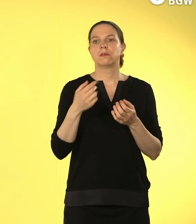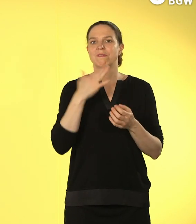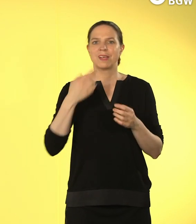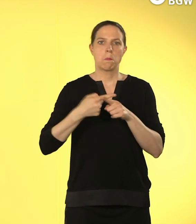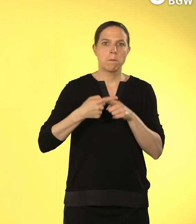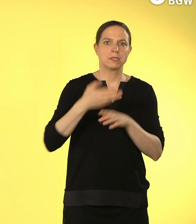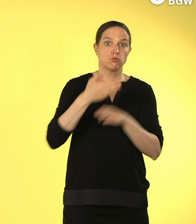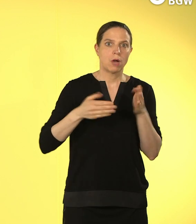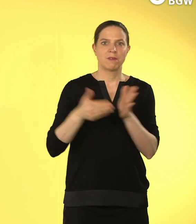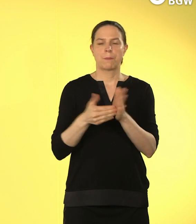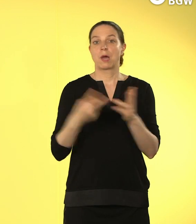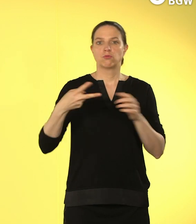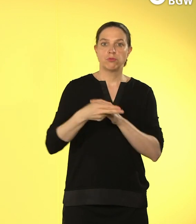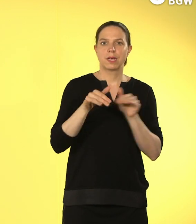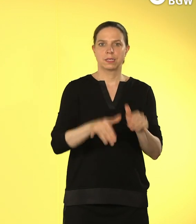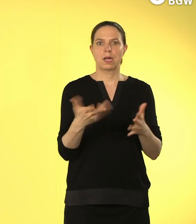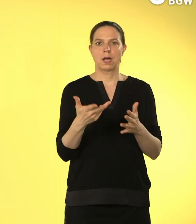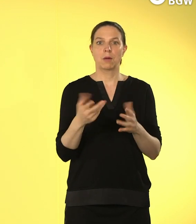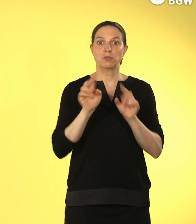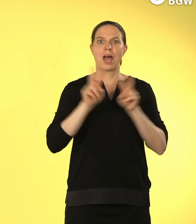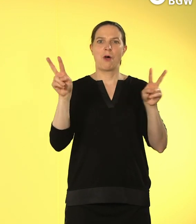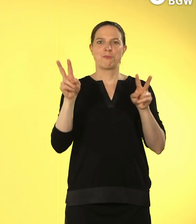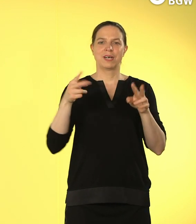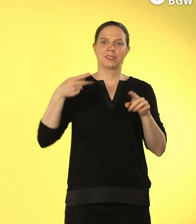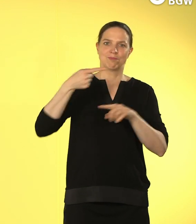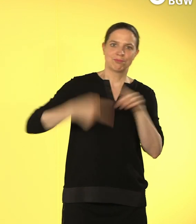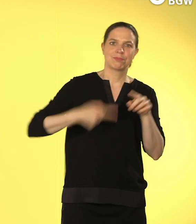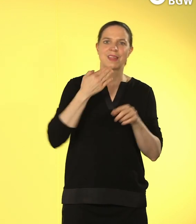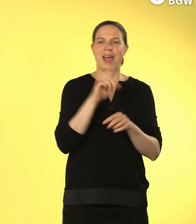gibt es auch Produkte, die dann einen Schnittschutz gewährleisten.